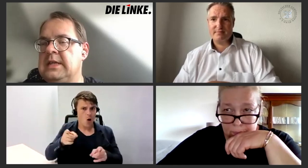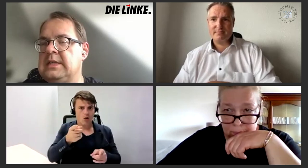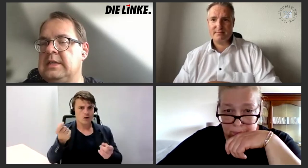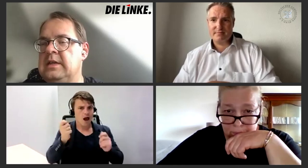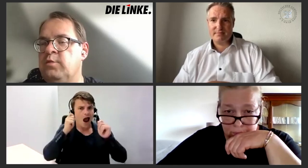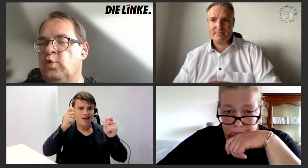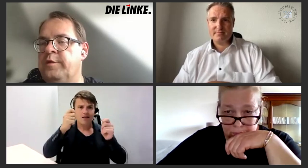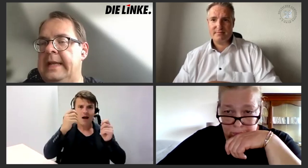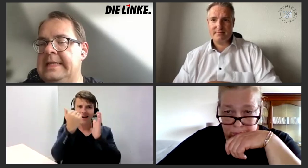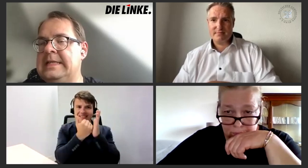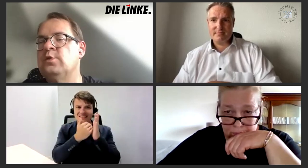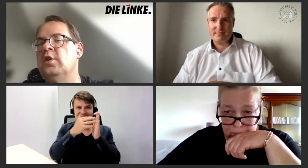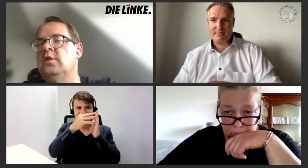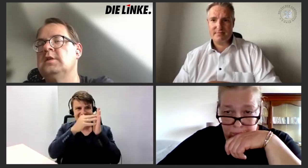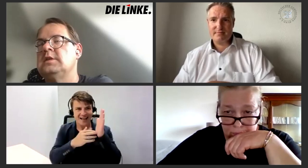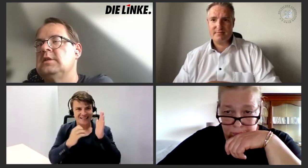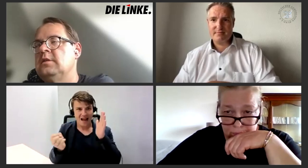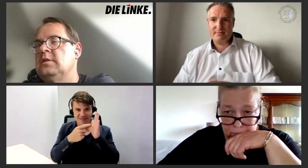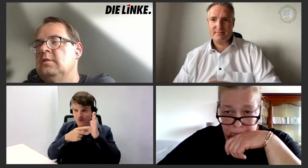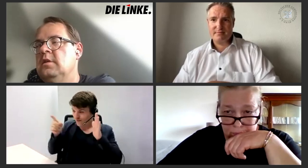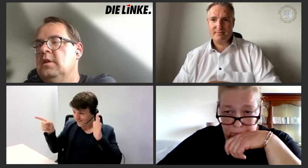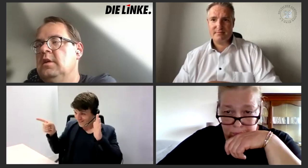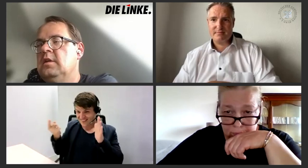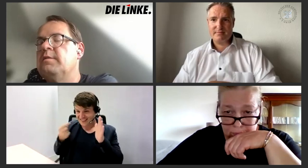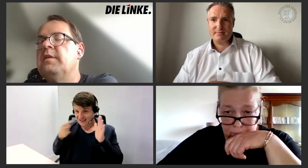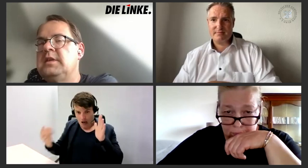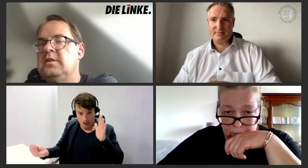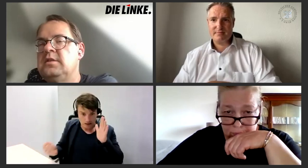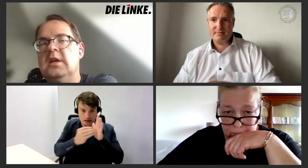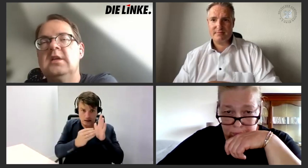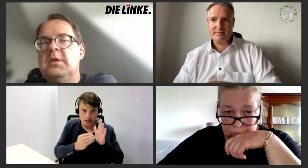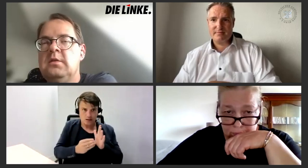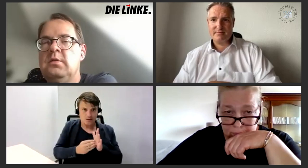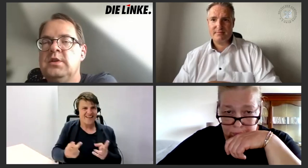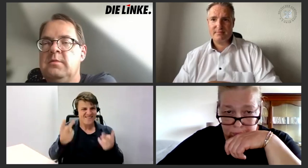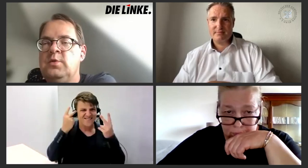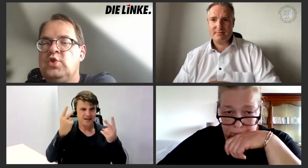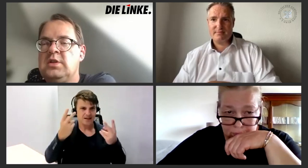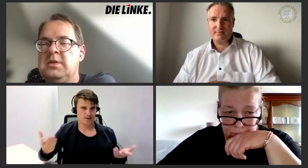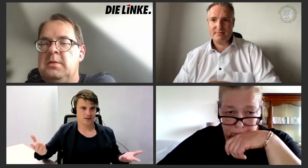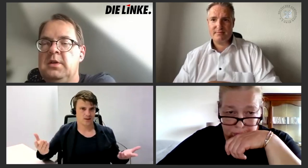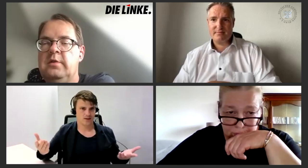Antrags- und Gesetzestextentwurf lesen zu können, das war wichtig. Ich hätte mir natürlich